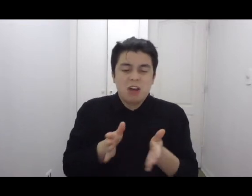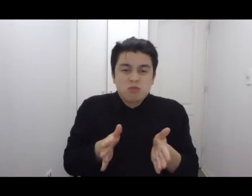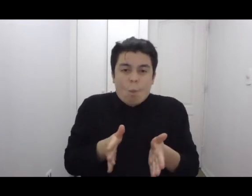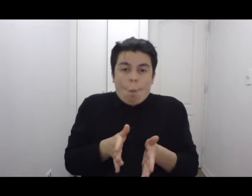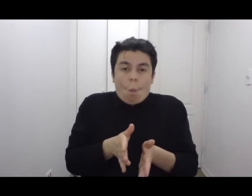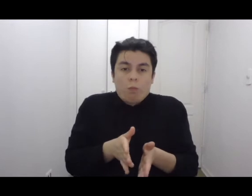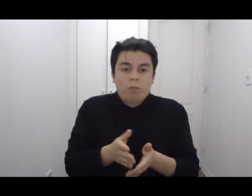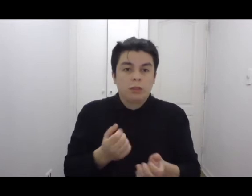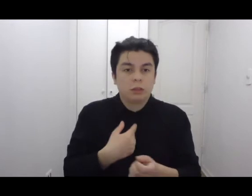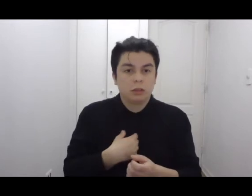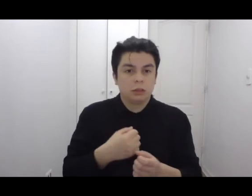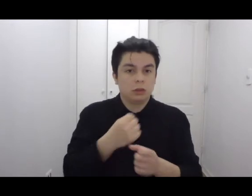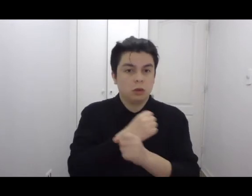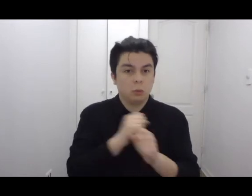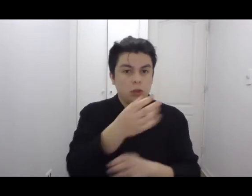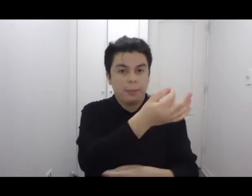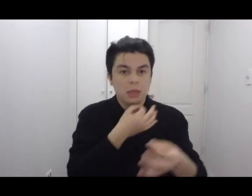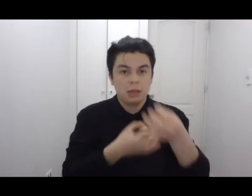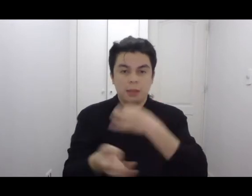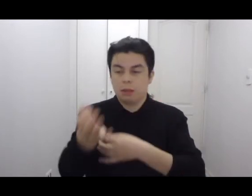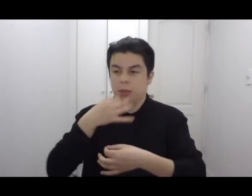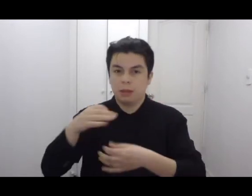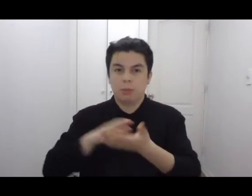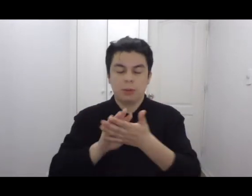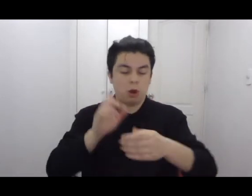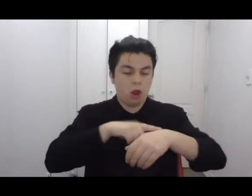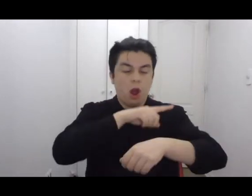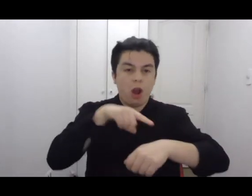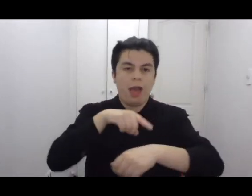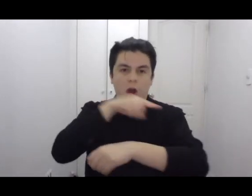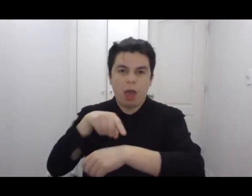te vas morir de hambre, olvídalo no pude comerme todo lo que decía, era como había